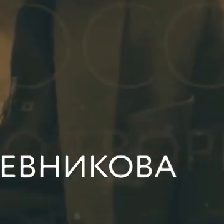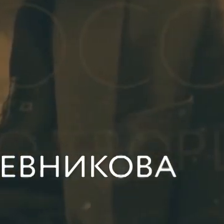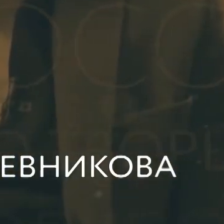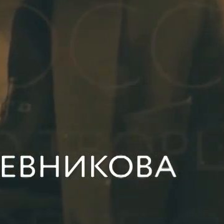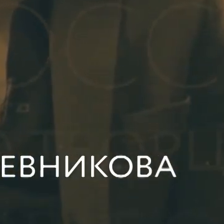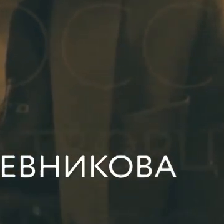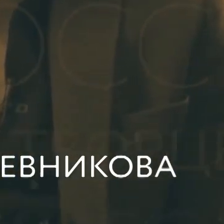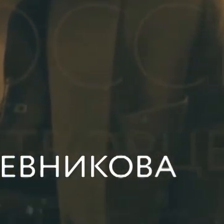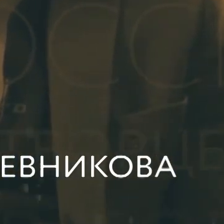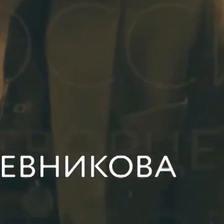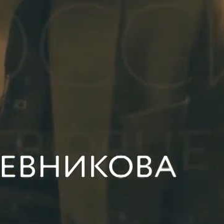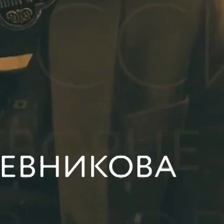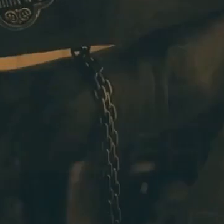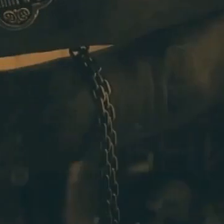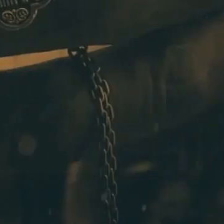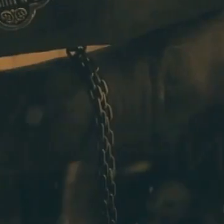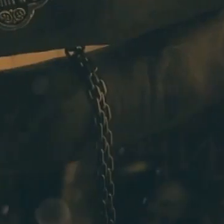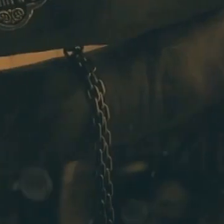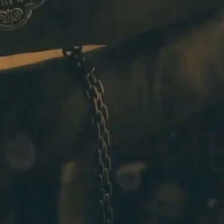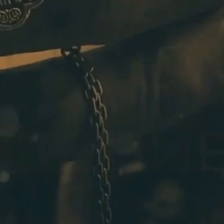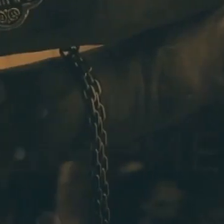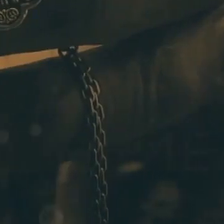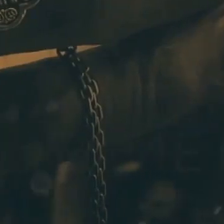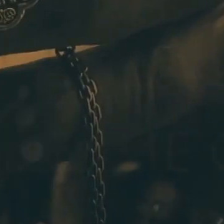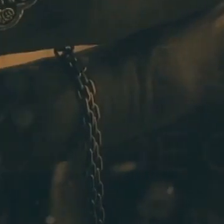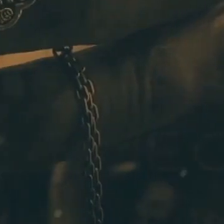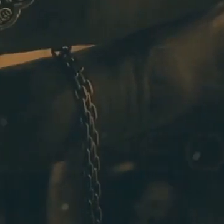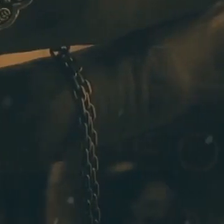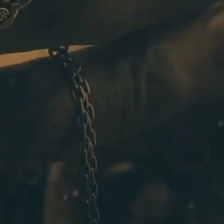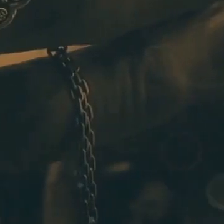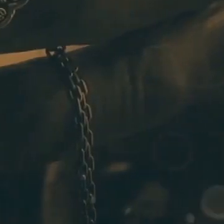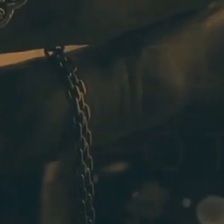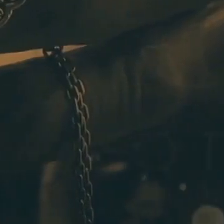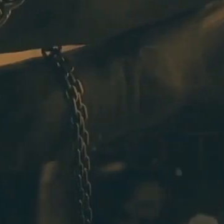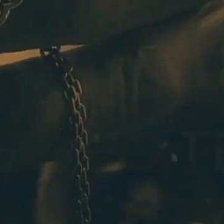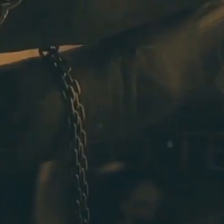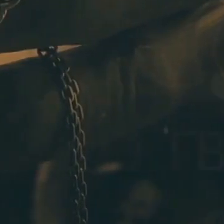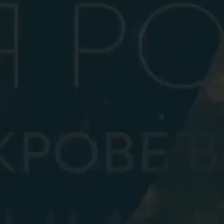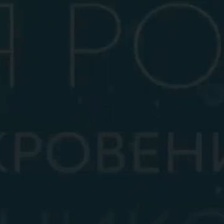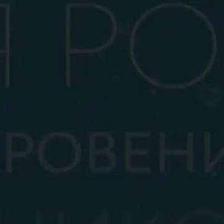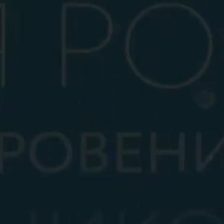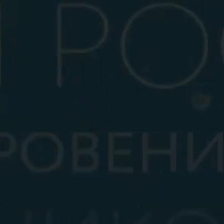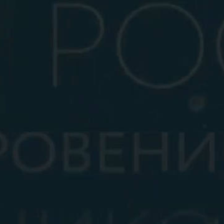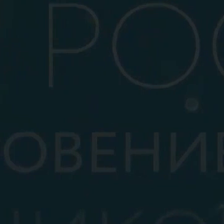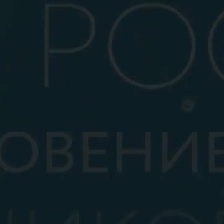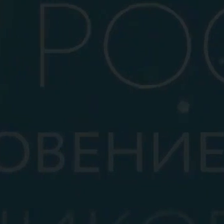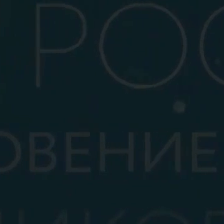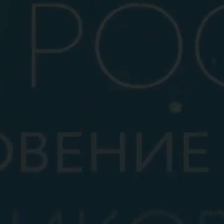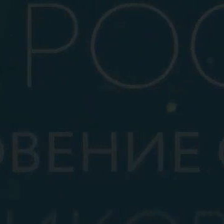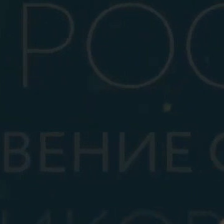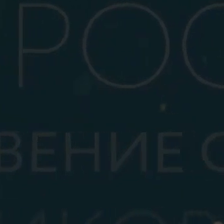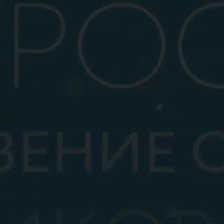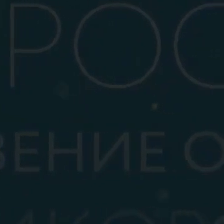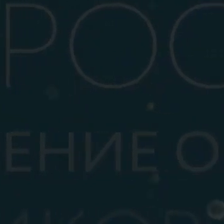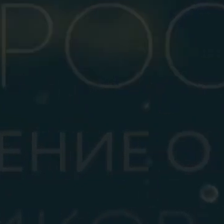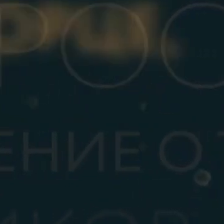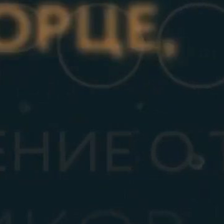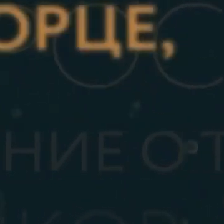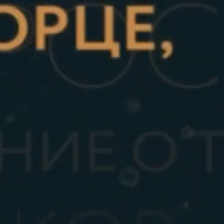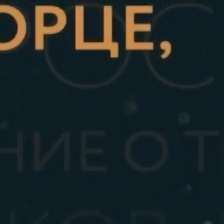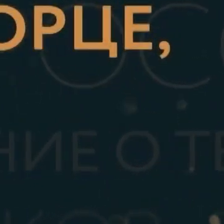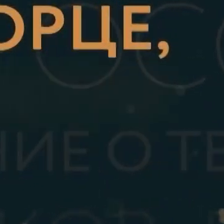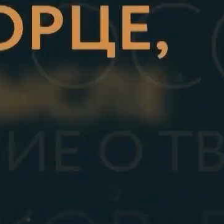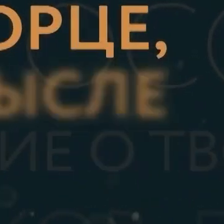корчевникова уже в продаже историю пишут двое бог и человек История это Откровение от творце его